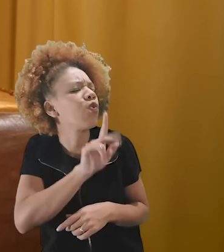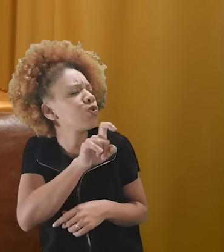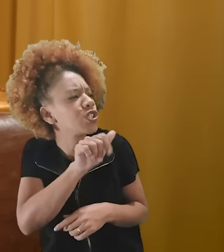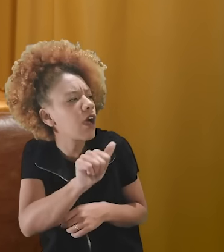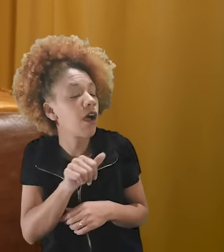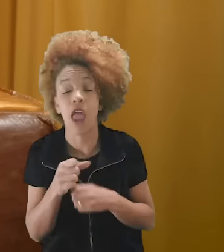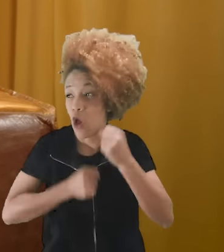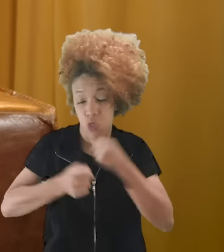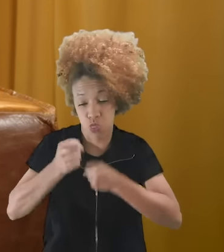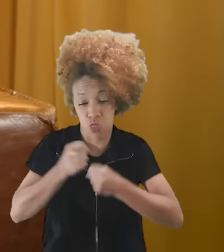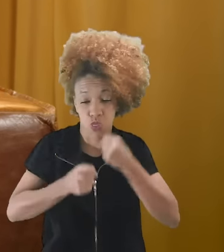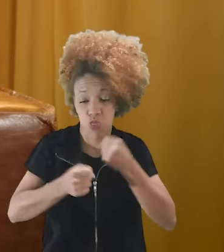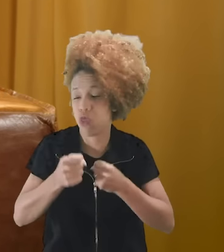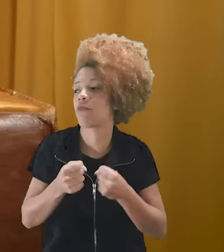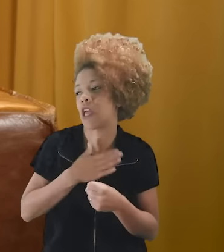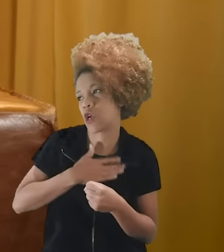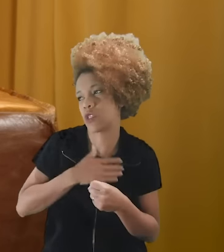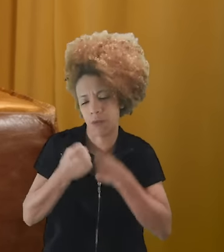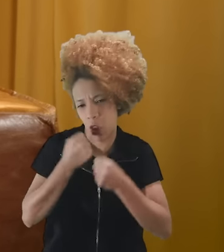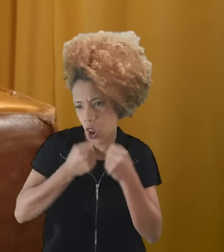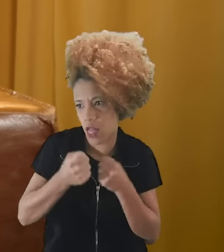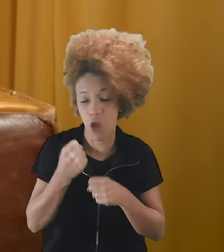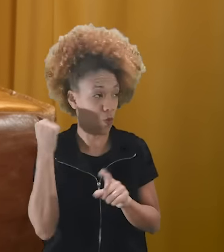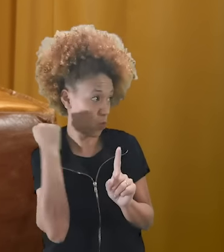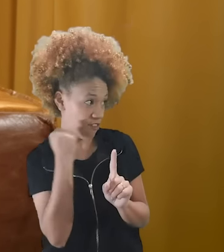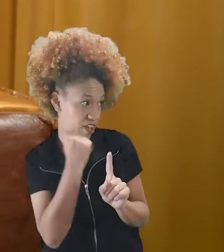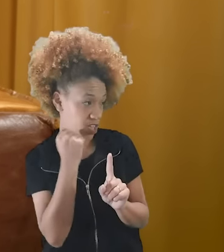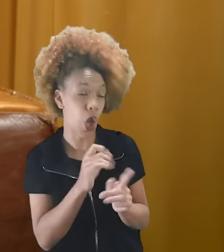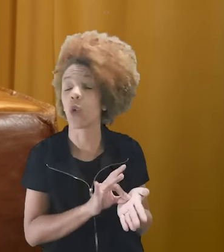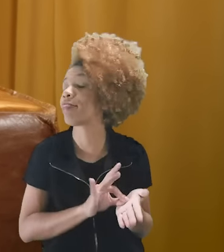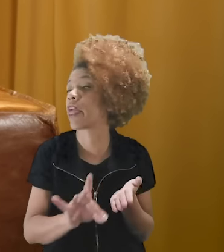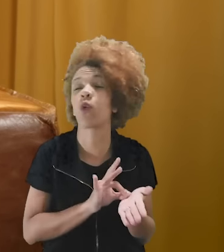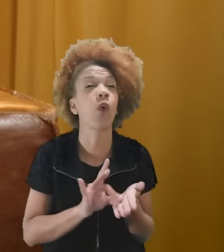você sair correndo para tentar é para tentar rar o primeiro com a faca na mão odeio odeio